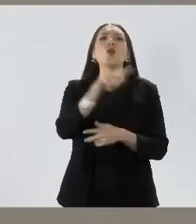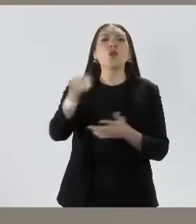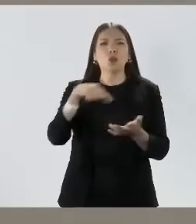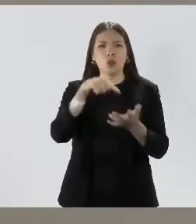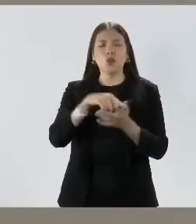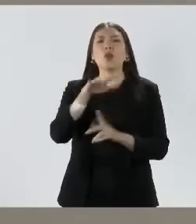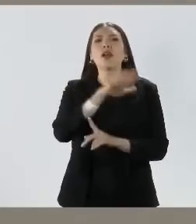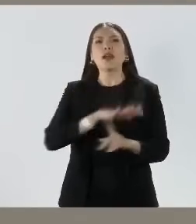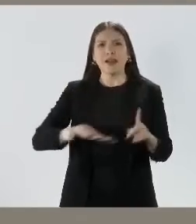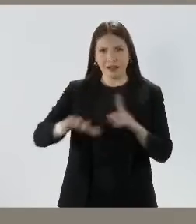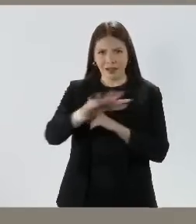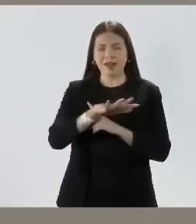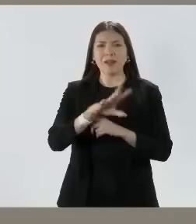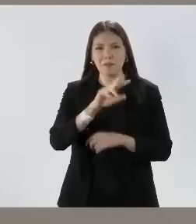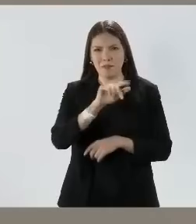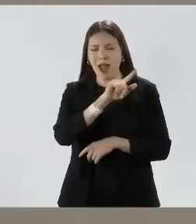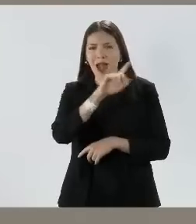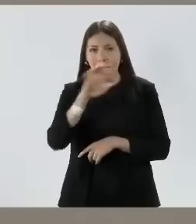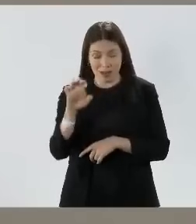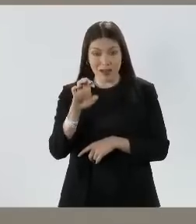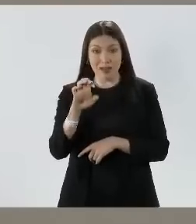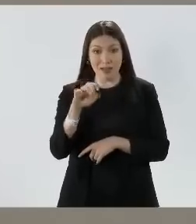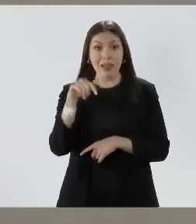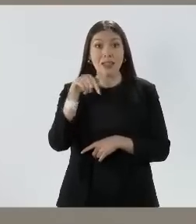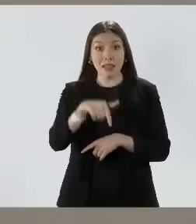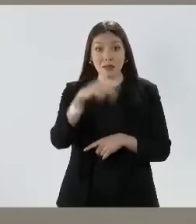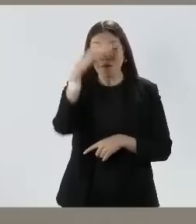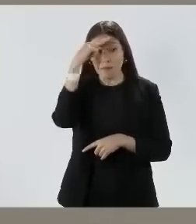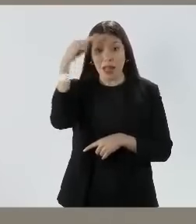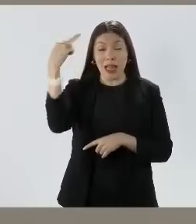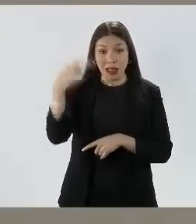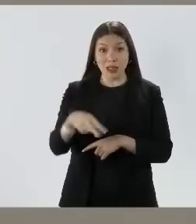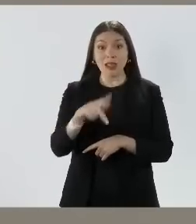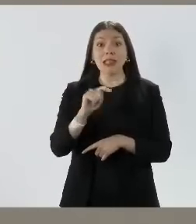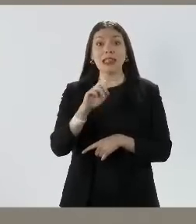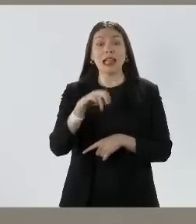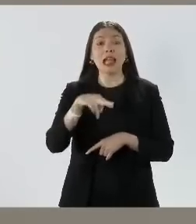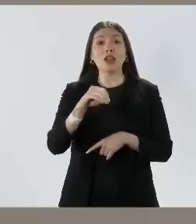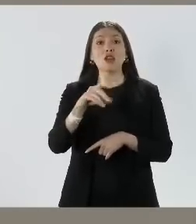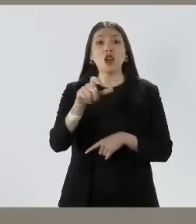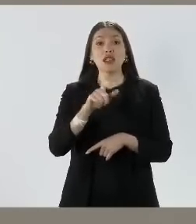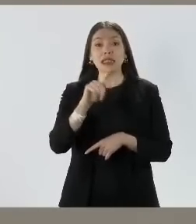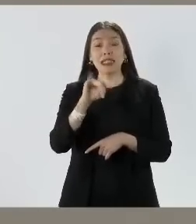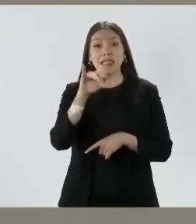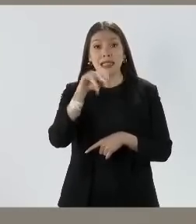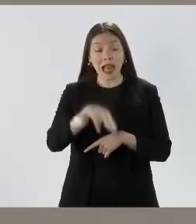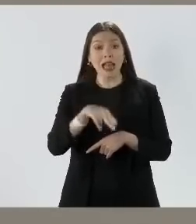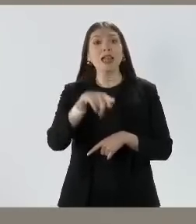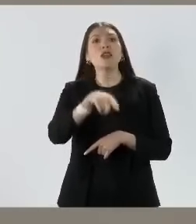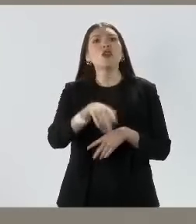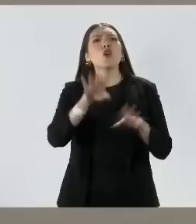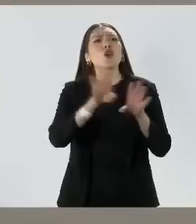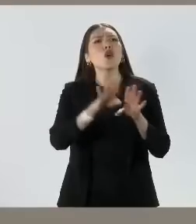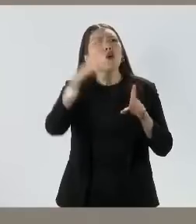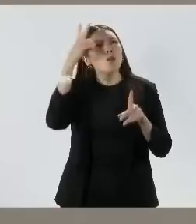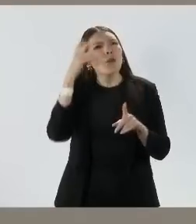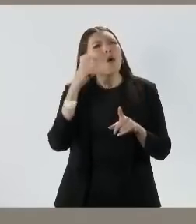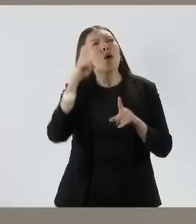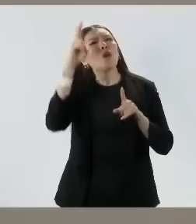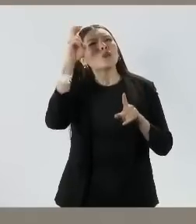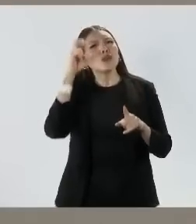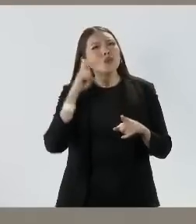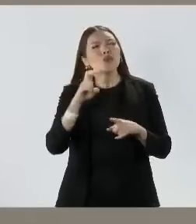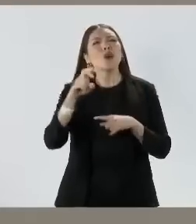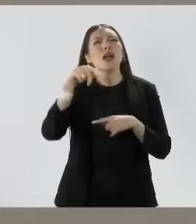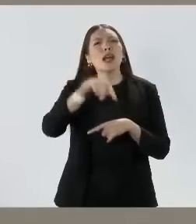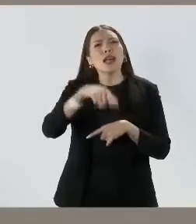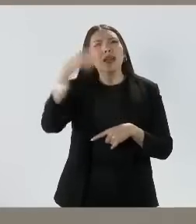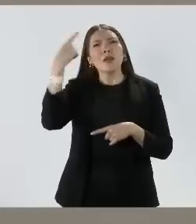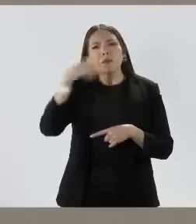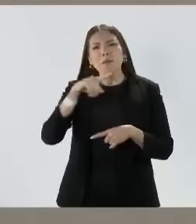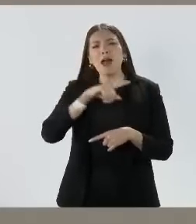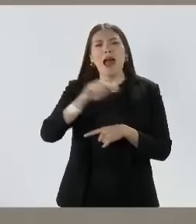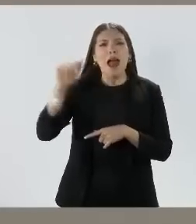tenostitlan fue la utopía de nuestros ancestros para muchos era un Sueño imposible Después deos